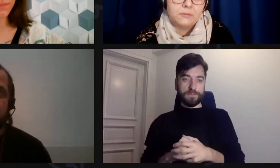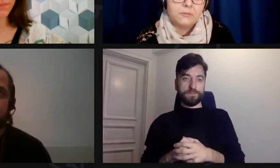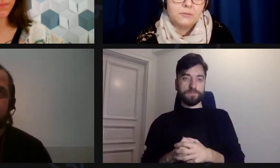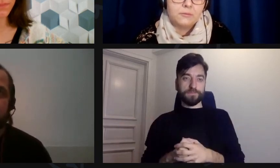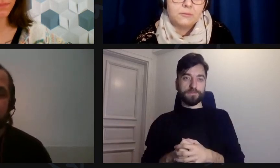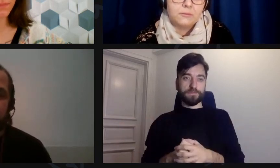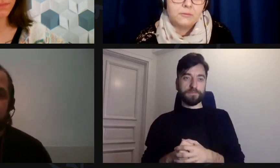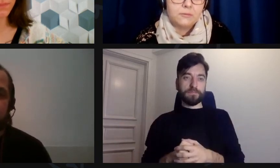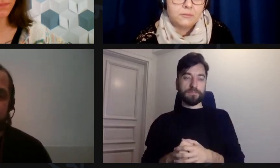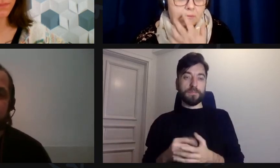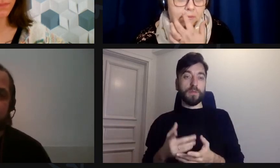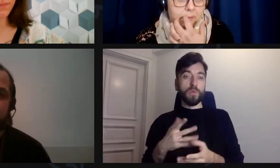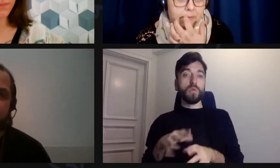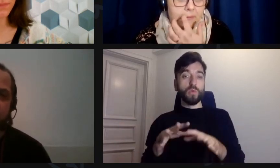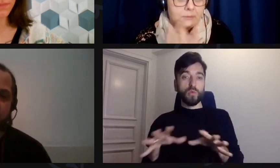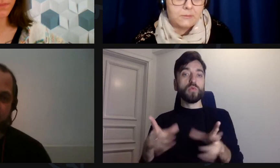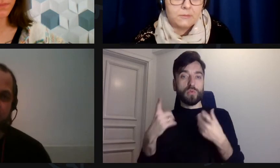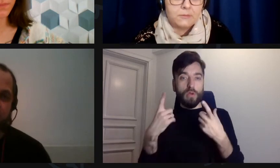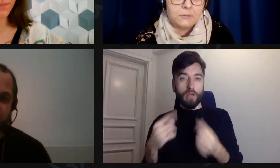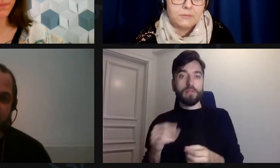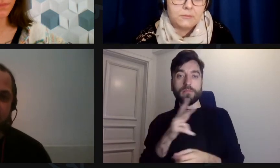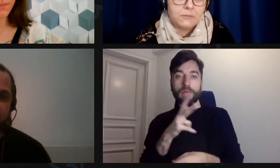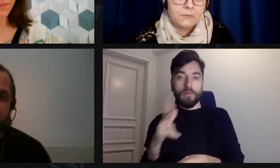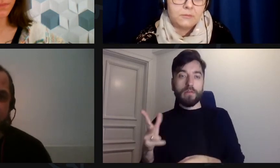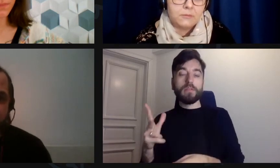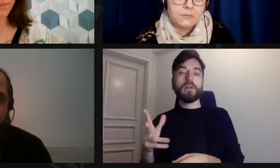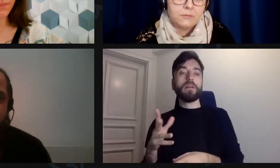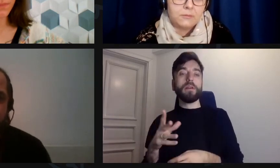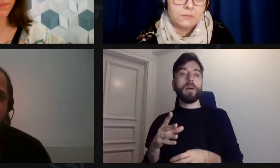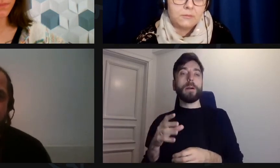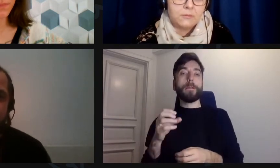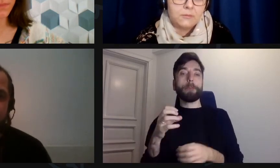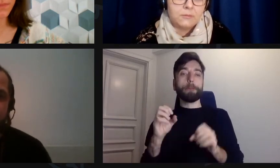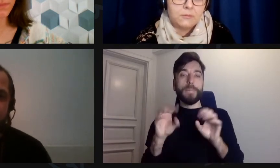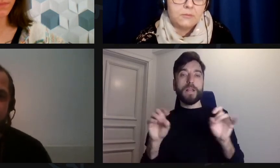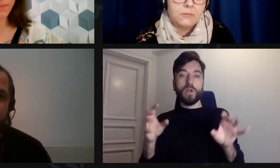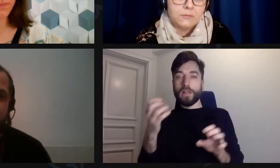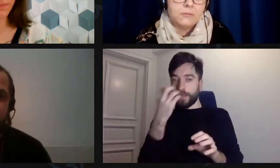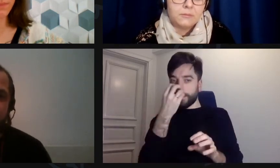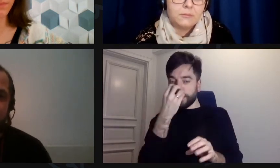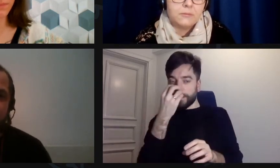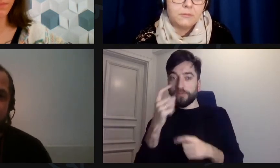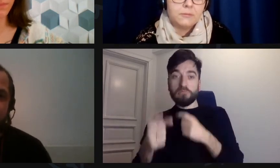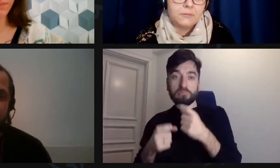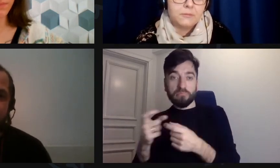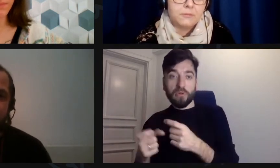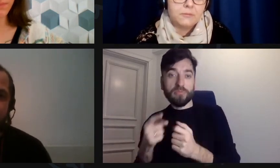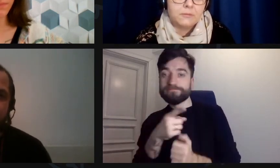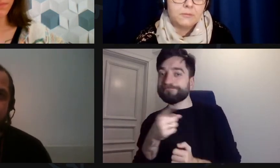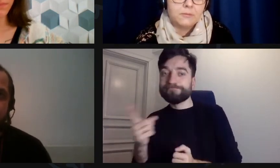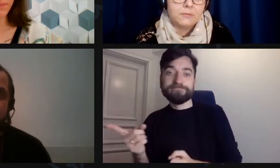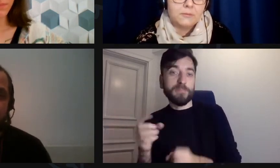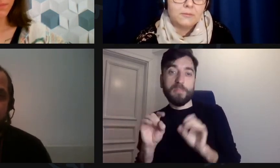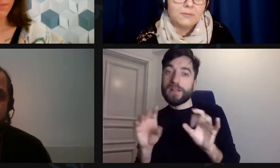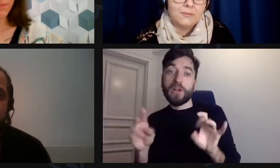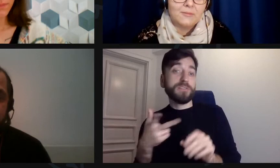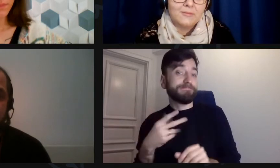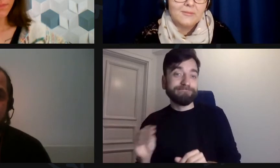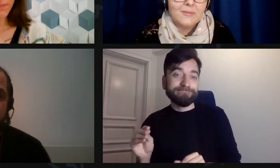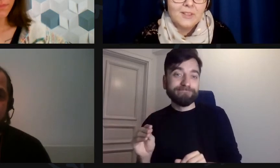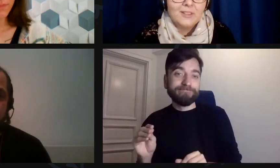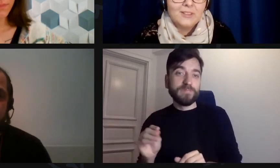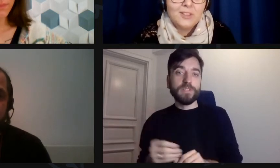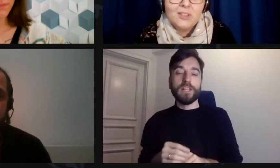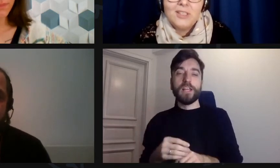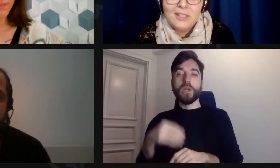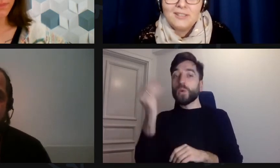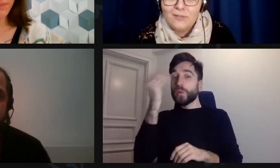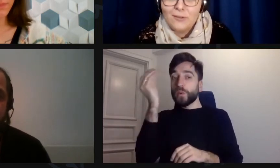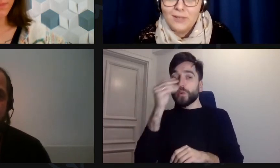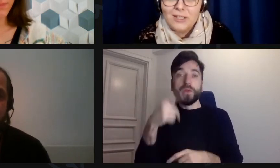które zajmują się pedagogiką cyrku to nie są pedagodzy, są to pasjonaci cyrku, którzy chcą się tym dzielić.